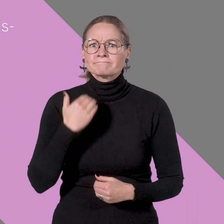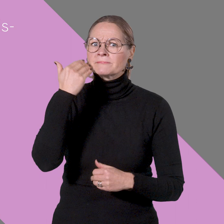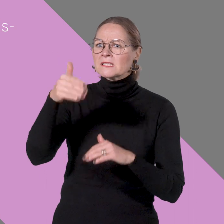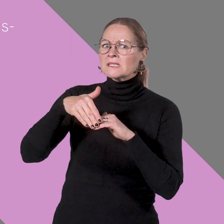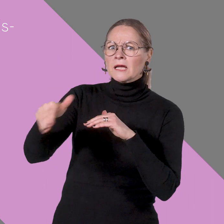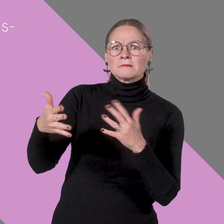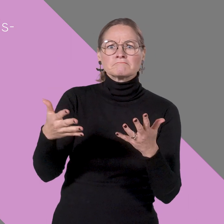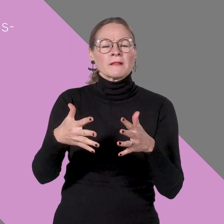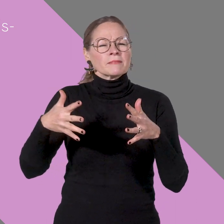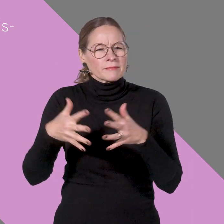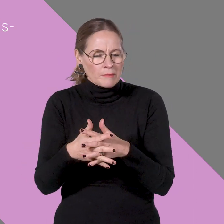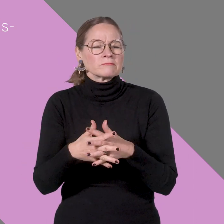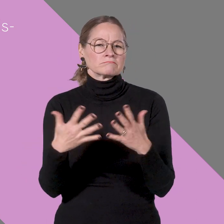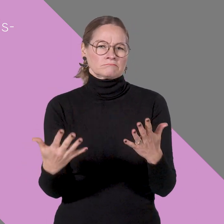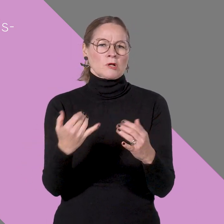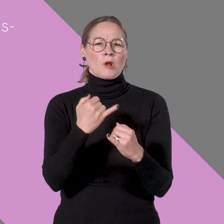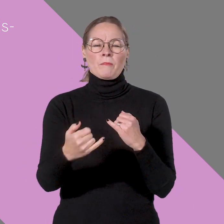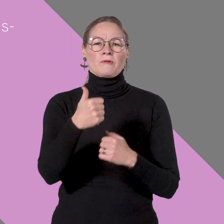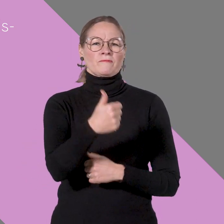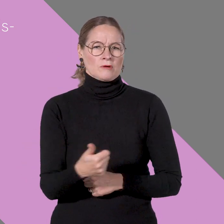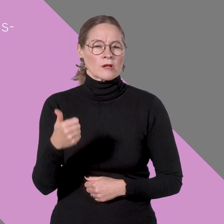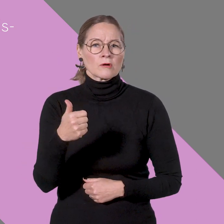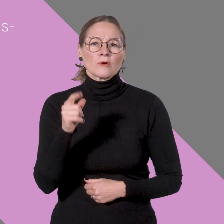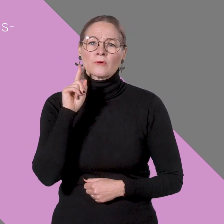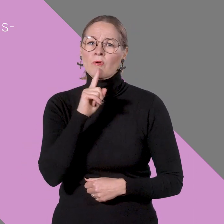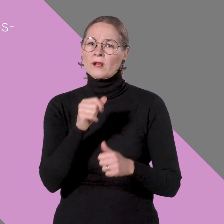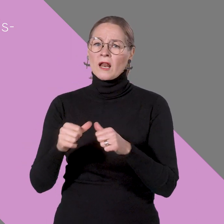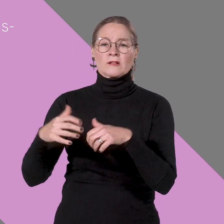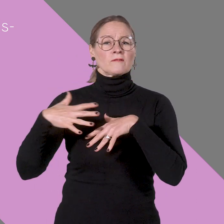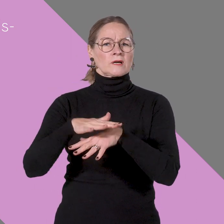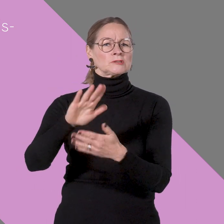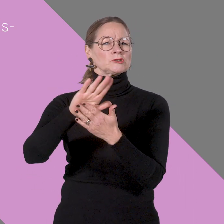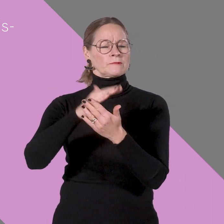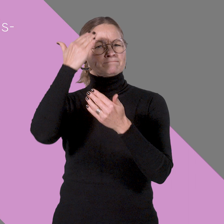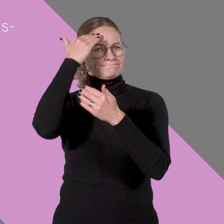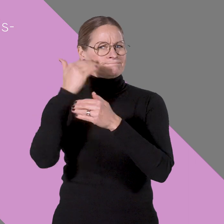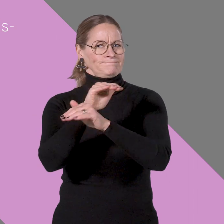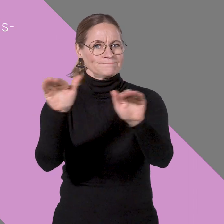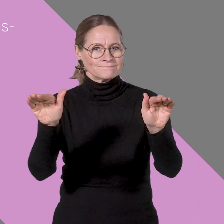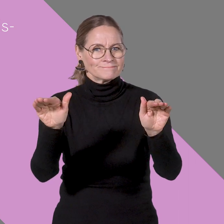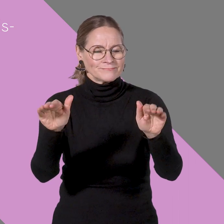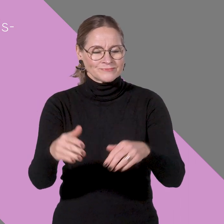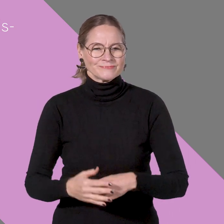Jatkosta tiedotetaan tarkemmin loppuvuonna Kuurojen Liiton verkkosivuilla.